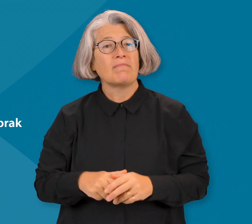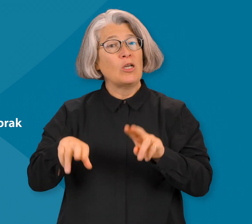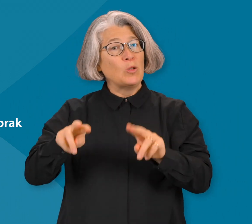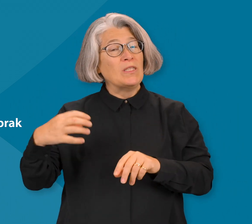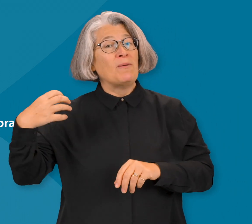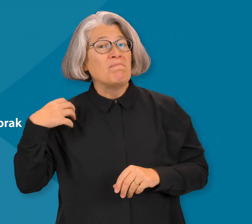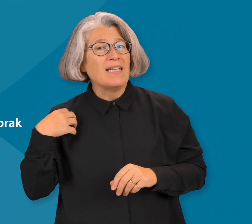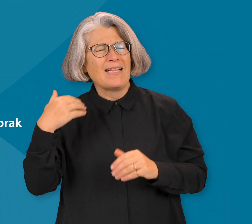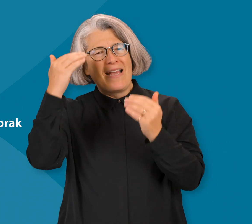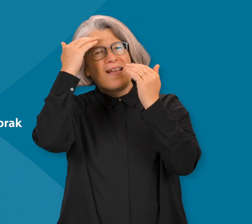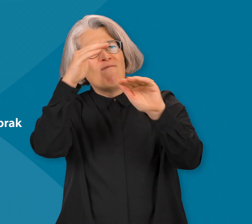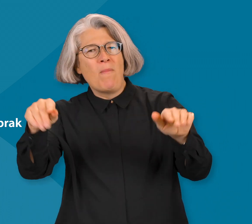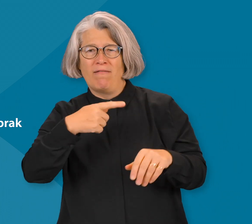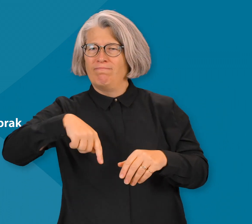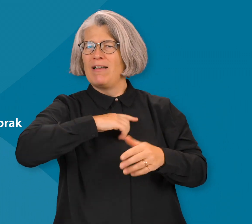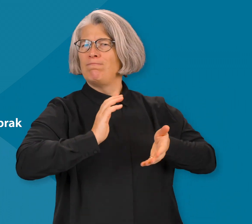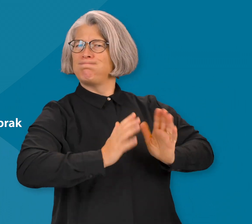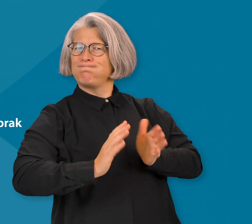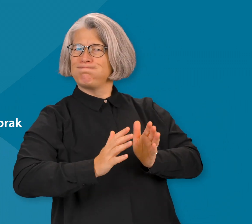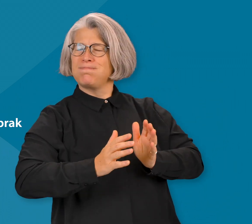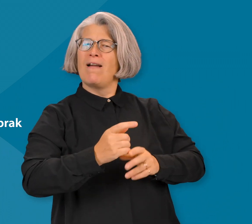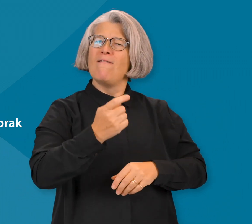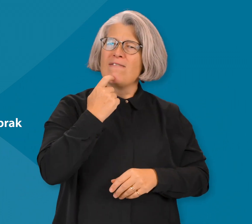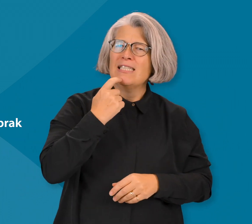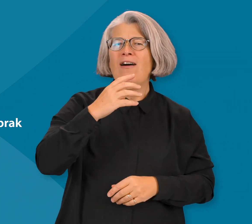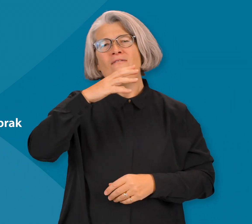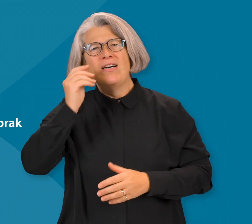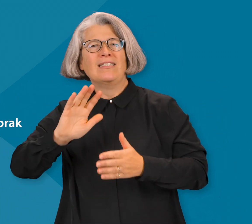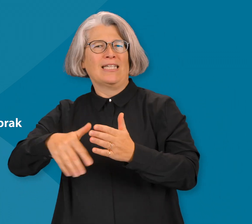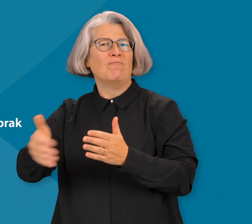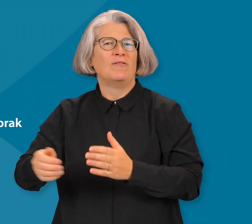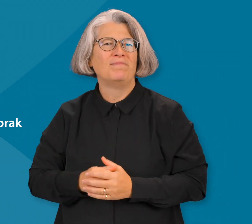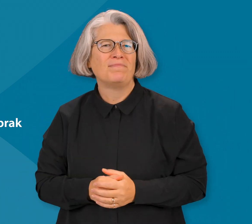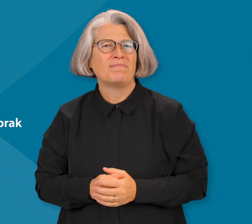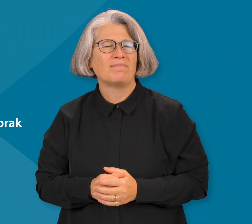Vi har sammanställt information om justitieministeriet på finskt och finlandssvenskt teckenspråk.